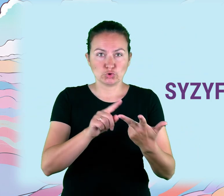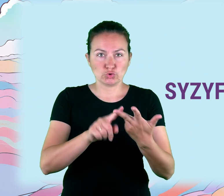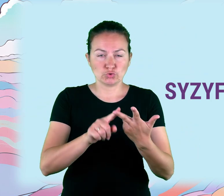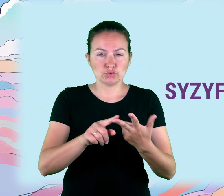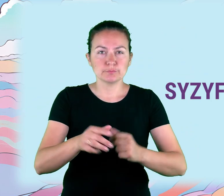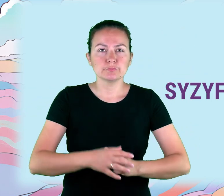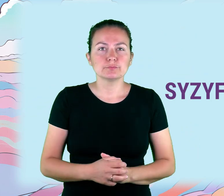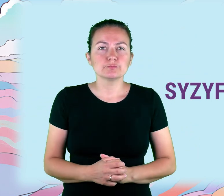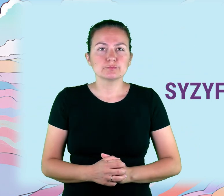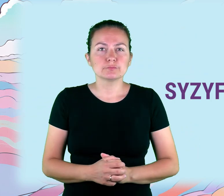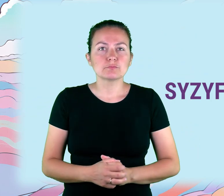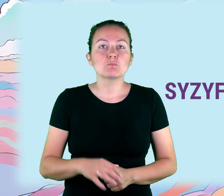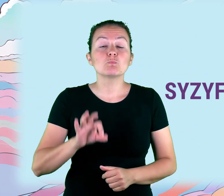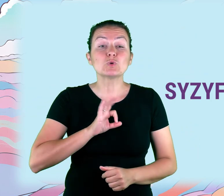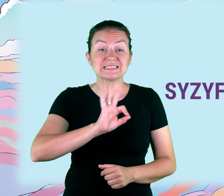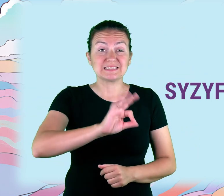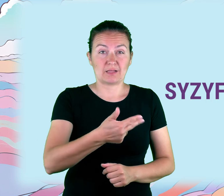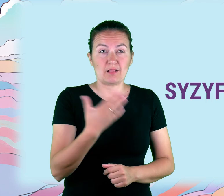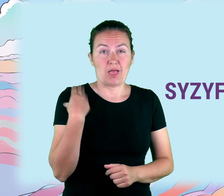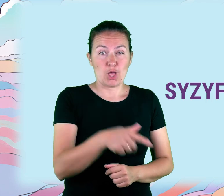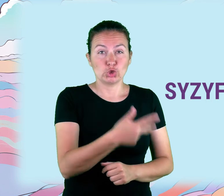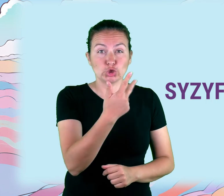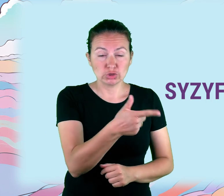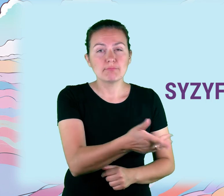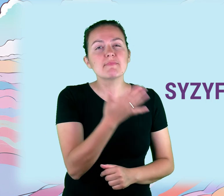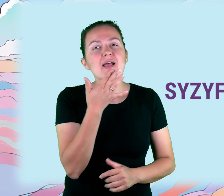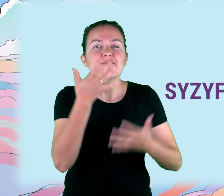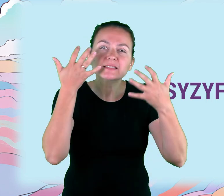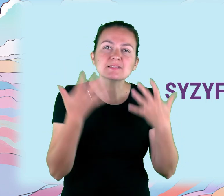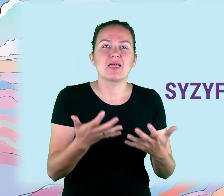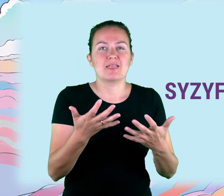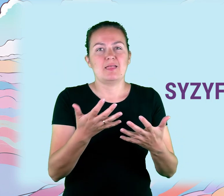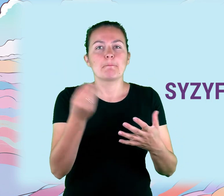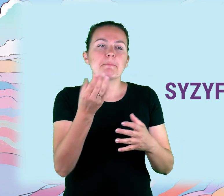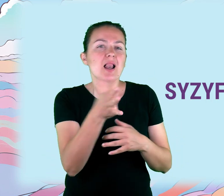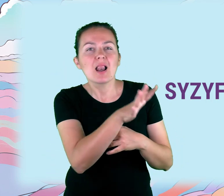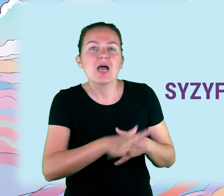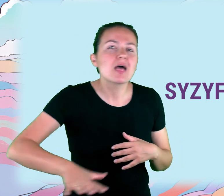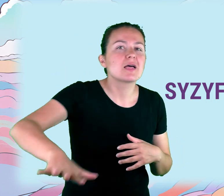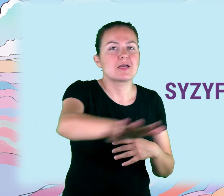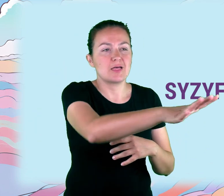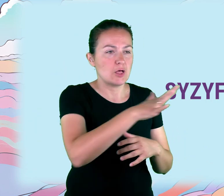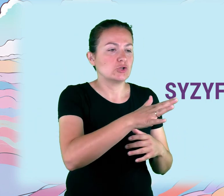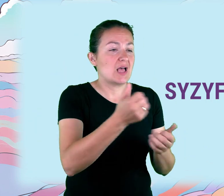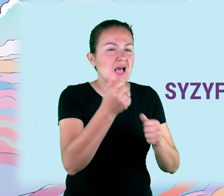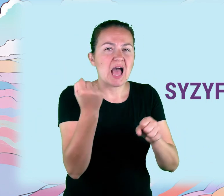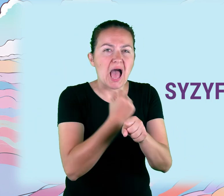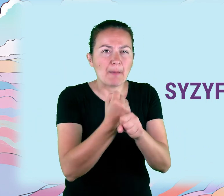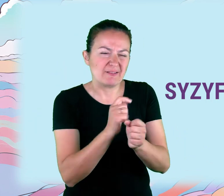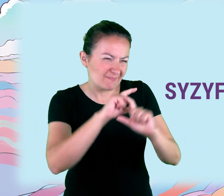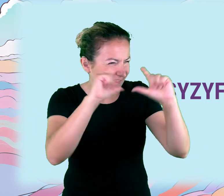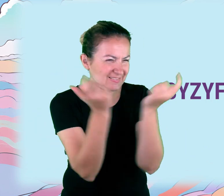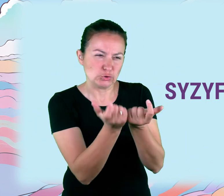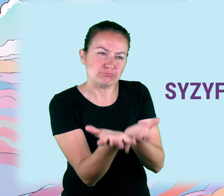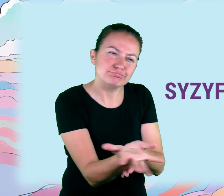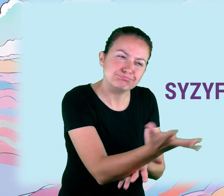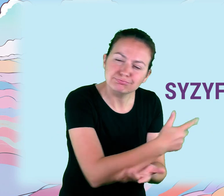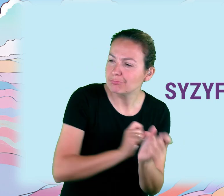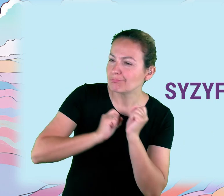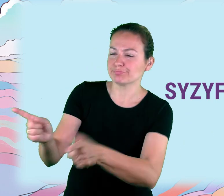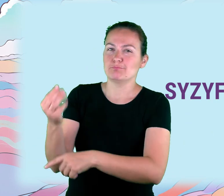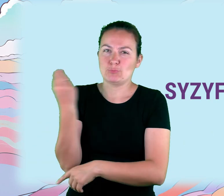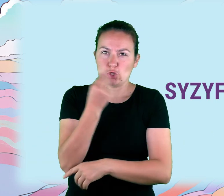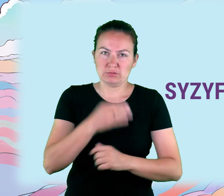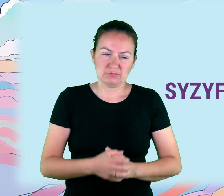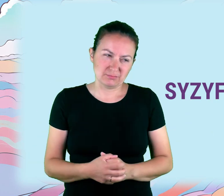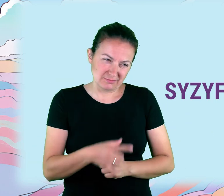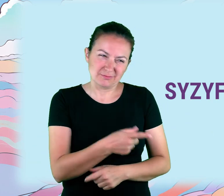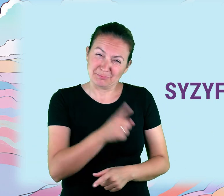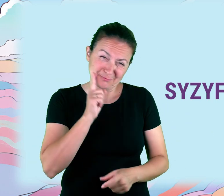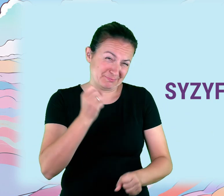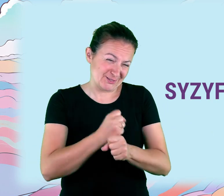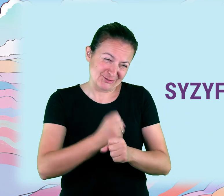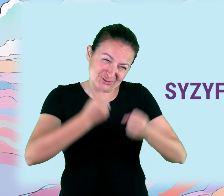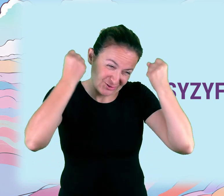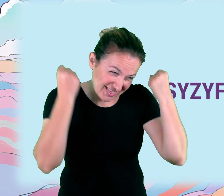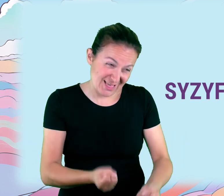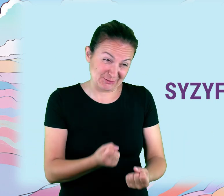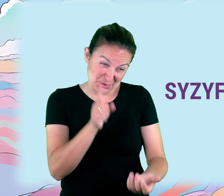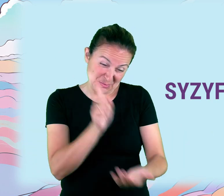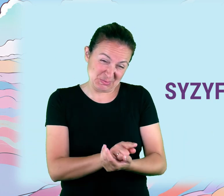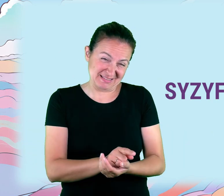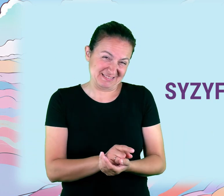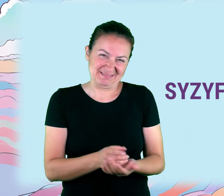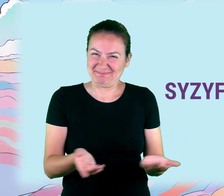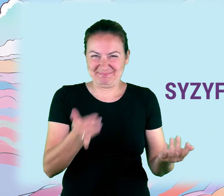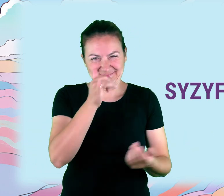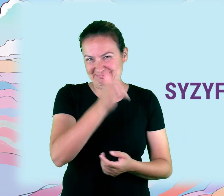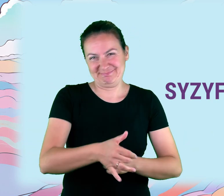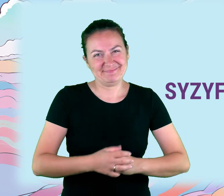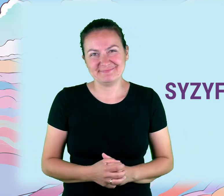3. Mój trzyletni synek próbuje wrzucić wszystkie kamienie z plaży do morza. To dopiero syzyfowa praca!